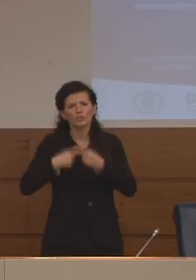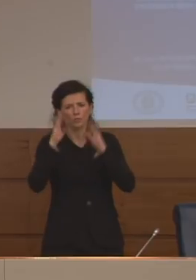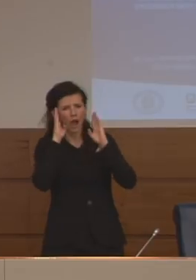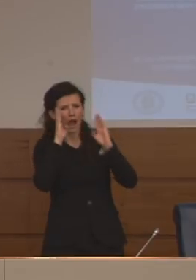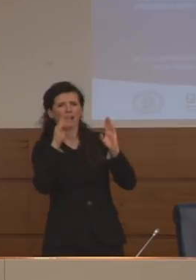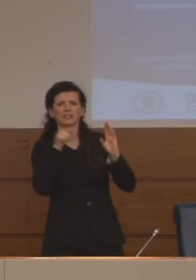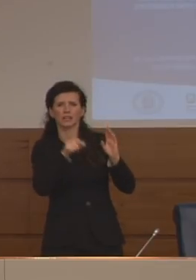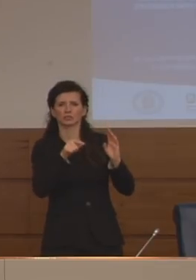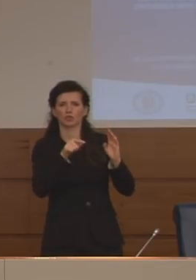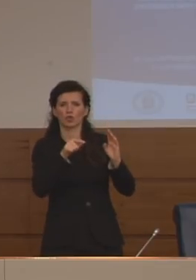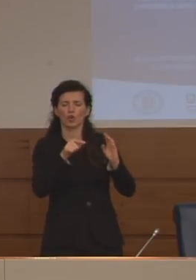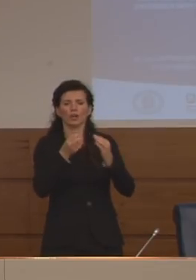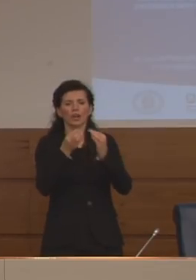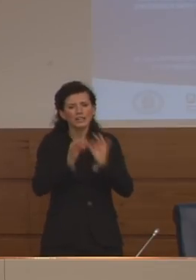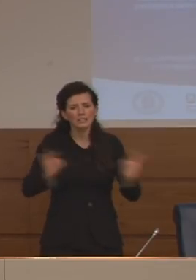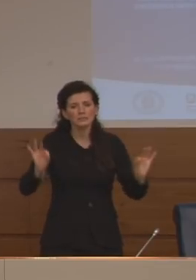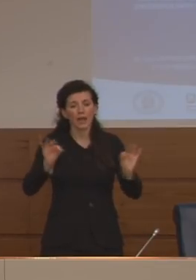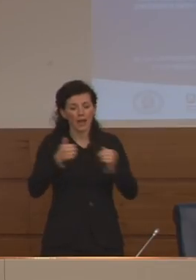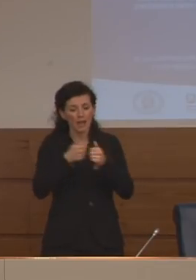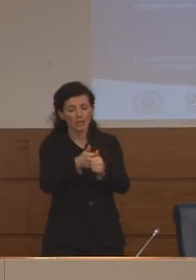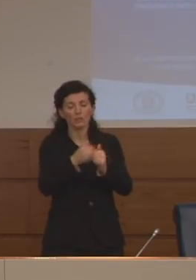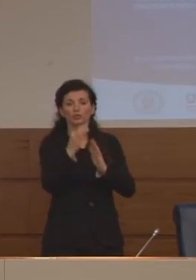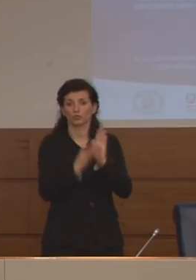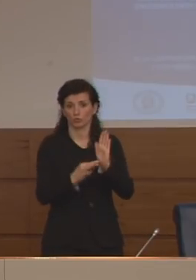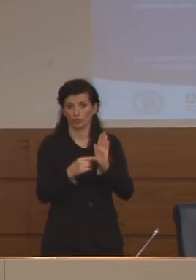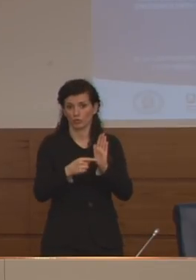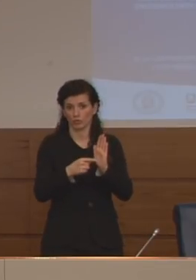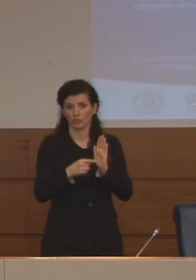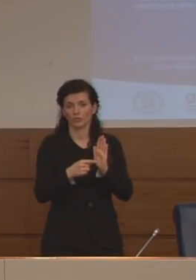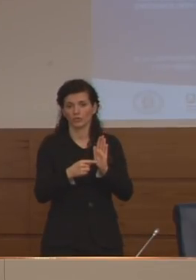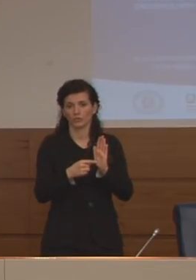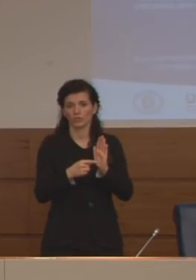questo tipo di rispetto delle misure, perché sono proprio queste misure che ci